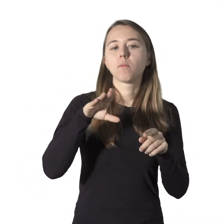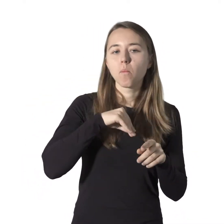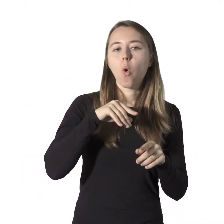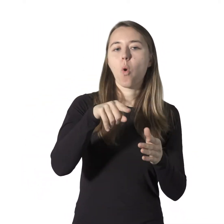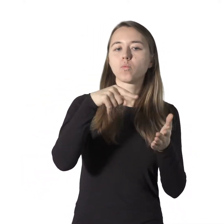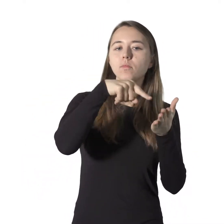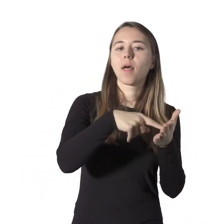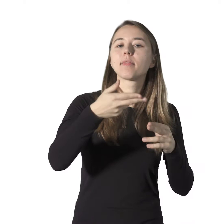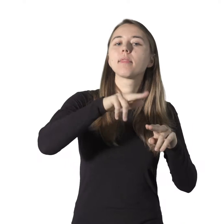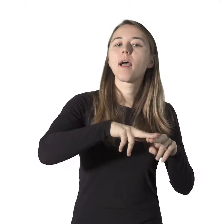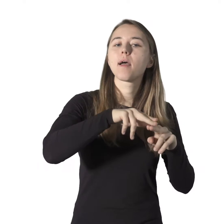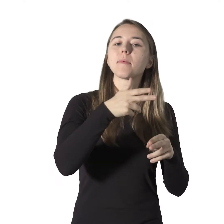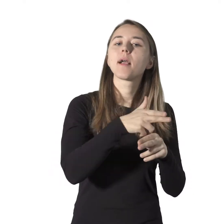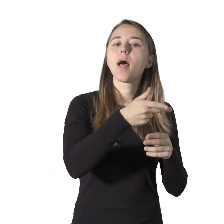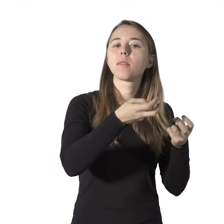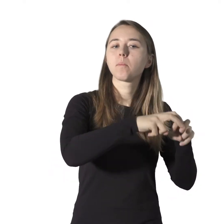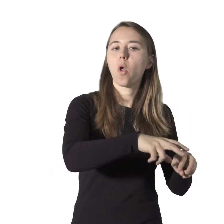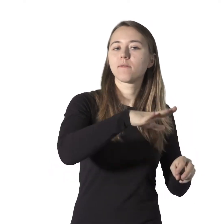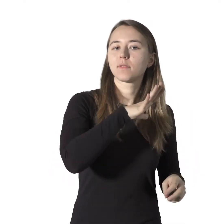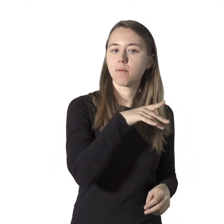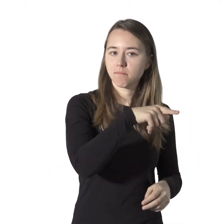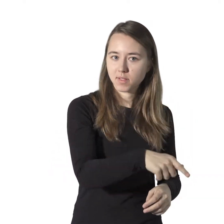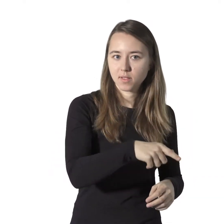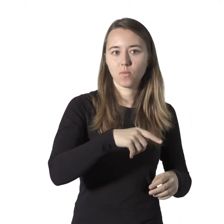znalezisko archeologiczne z dużą dokładnością.